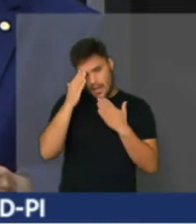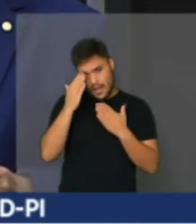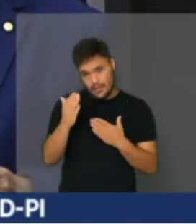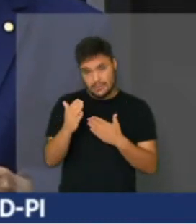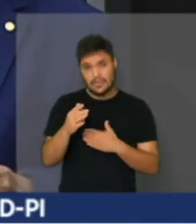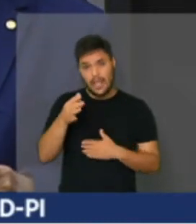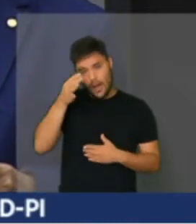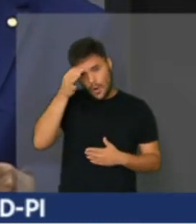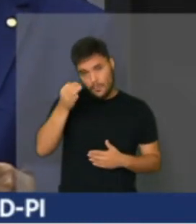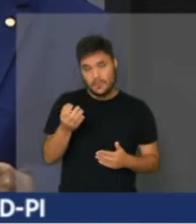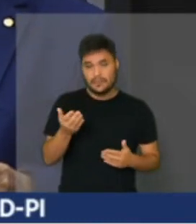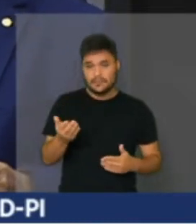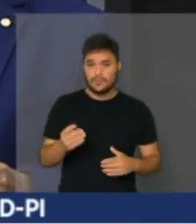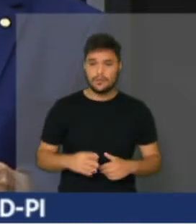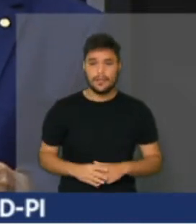EM FAVOR DA MUDANÇA DA DATA